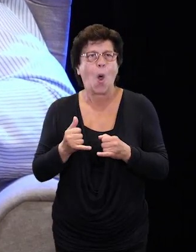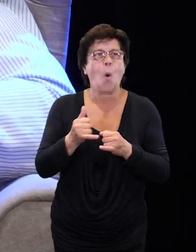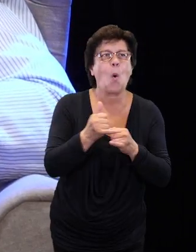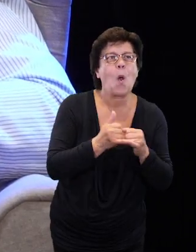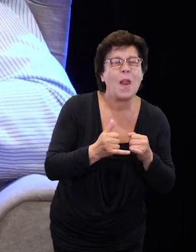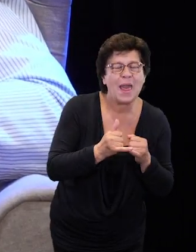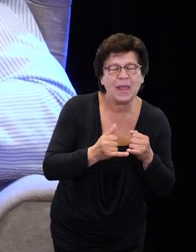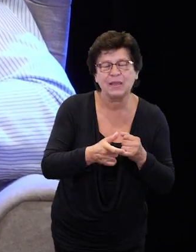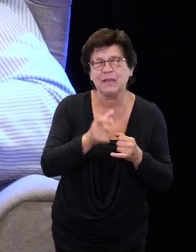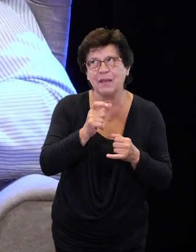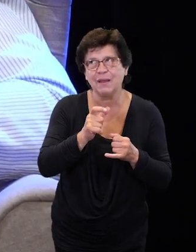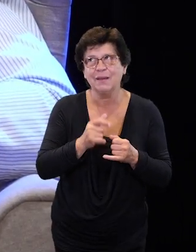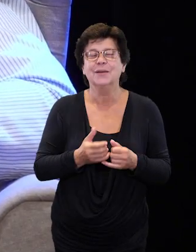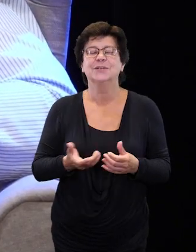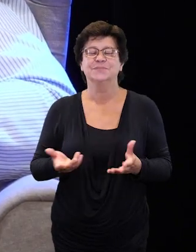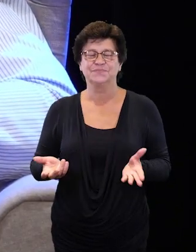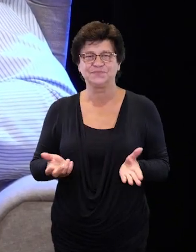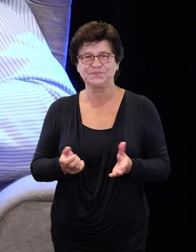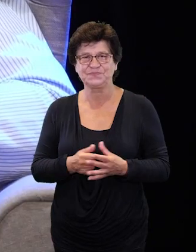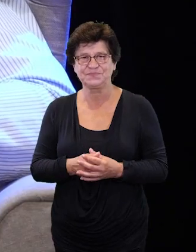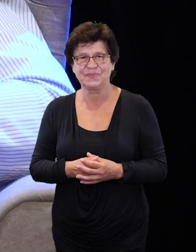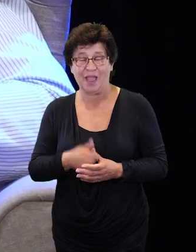jak wiedzą, że coś zadziała, to idą normalnie do lekarza,